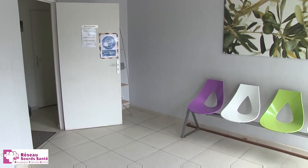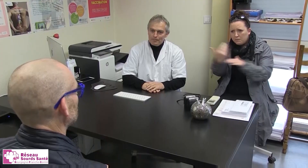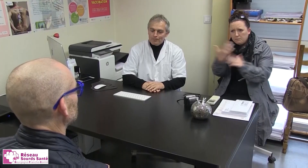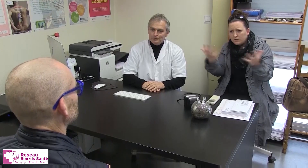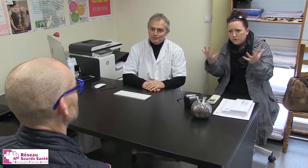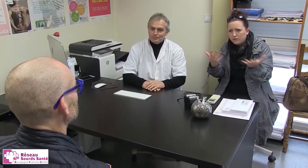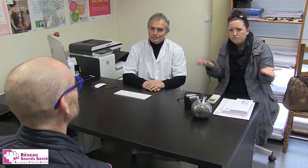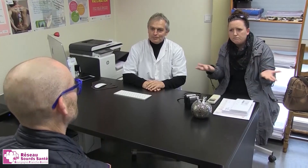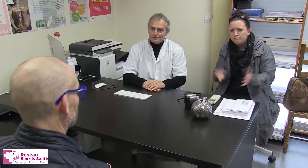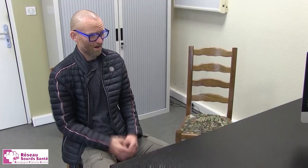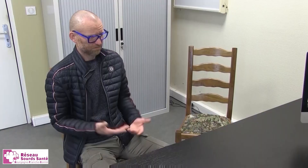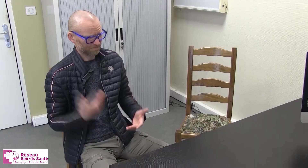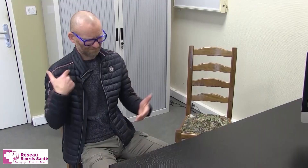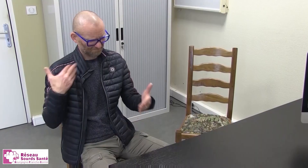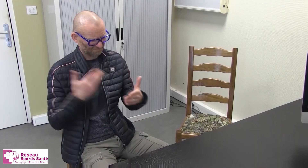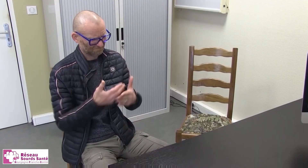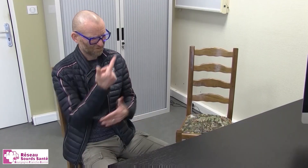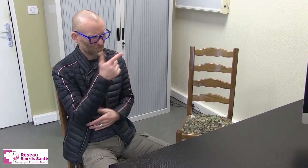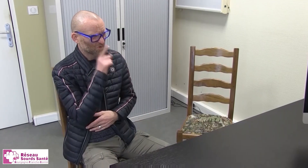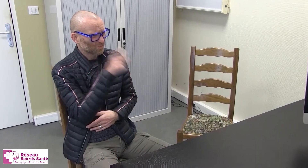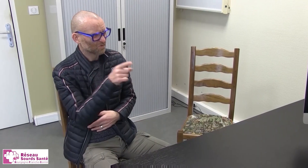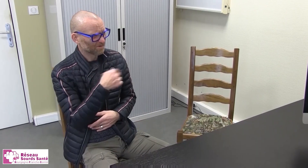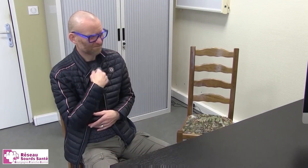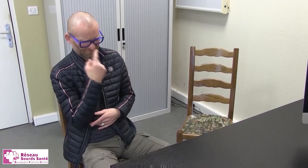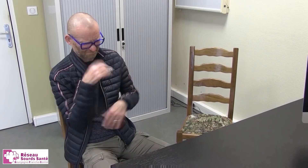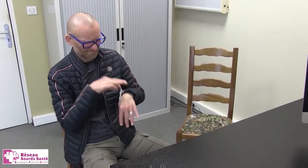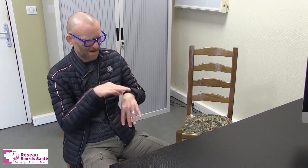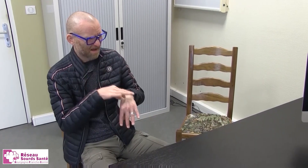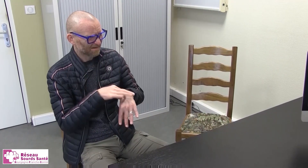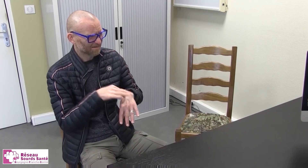Dites moi ce qui se passe? Depuis 2 jour je suis malade